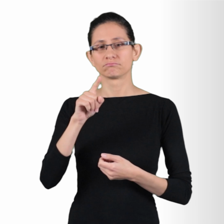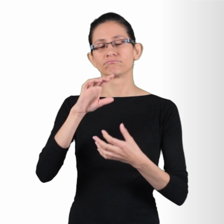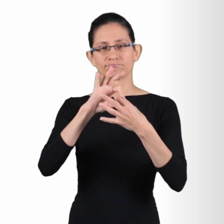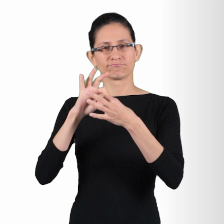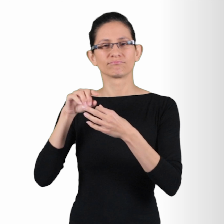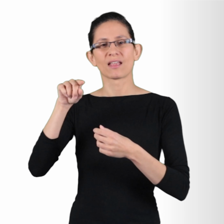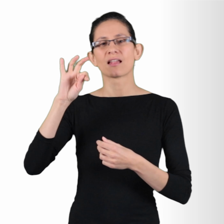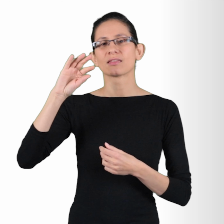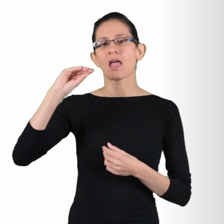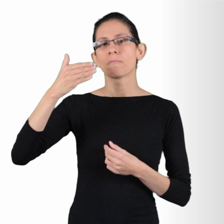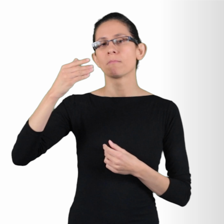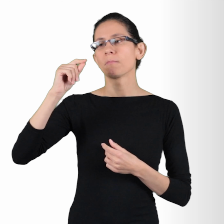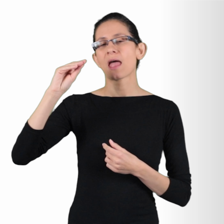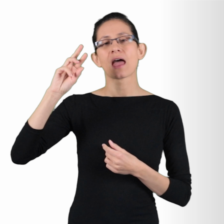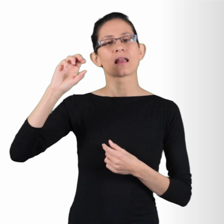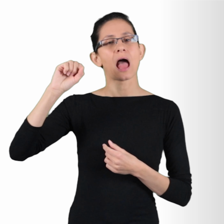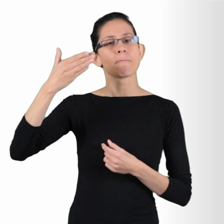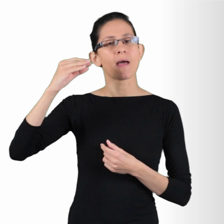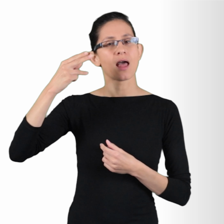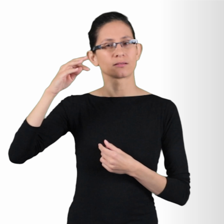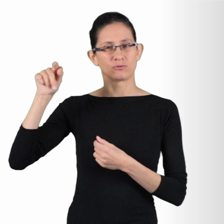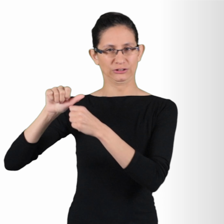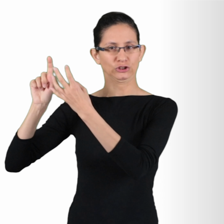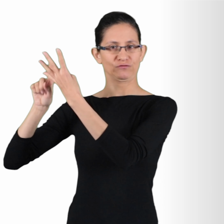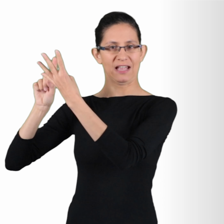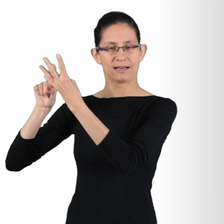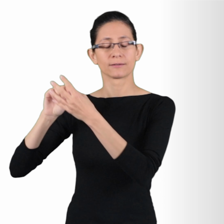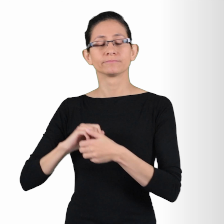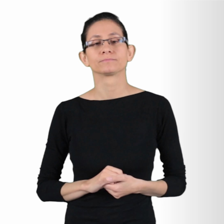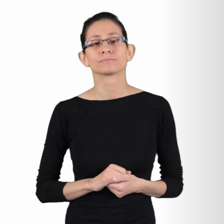Są one związane z cechami temperamentu -czwartym elementem.